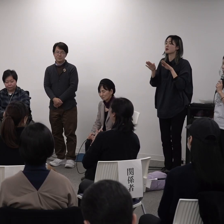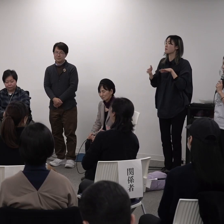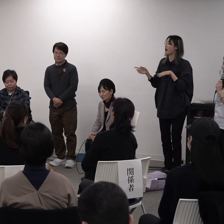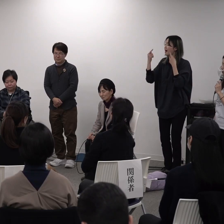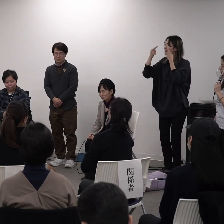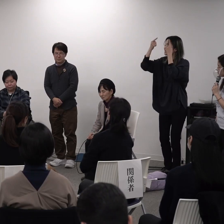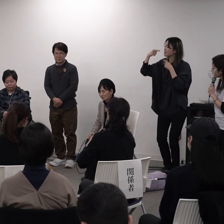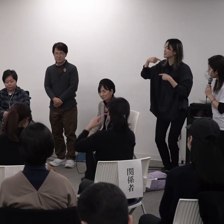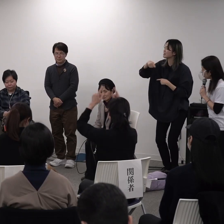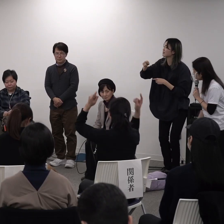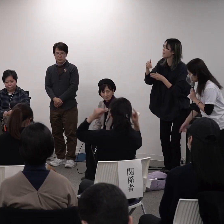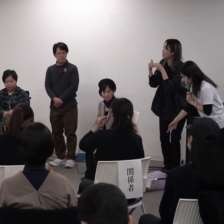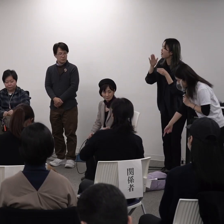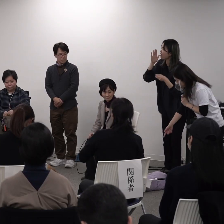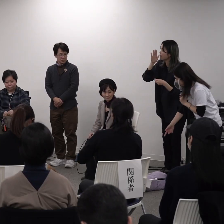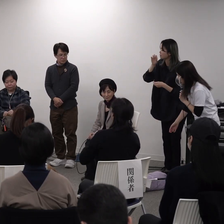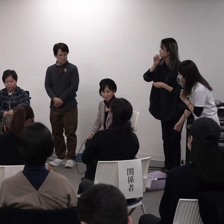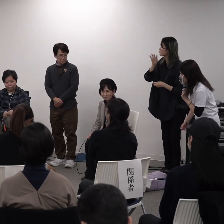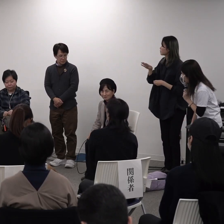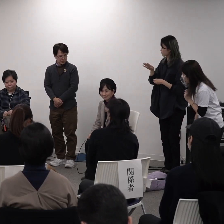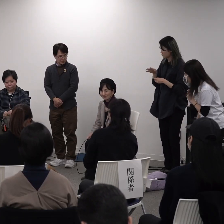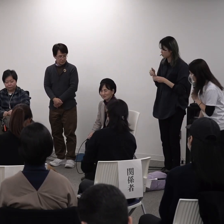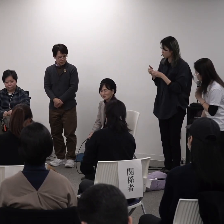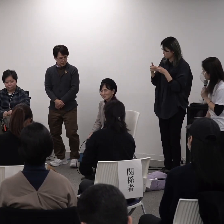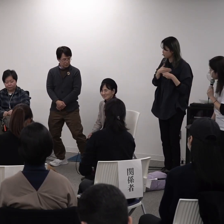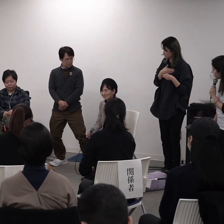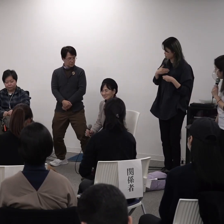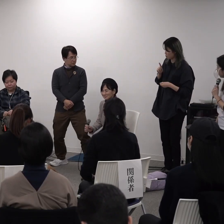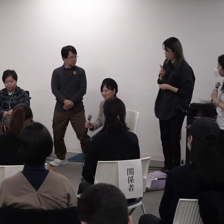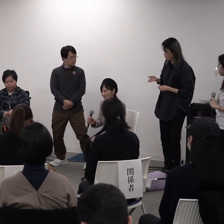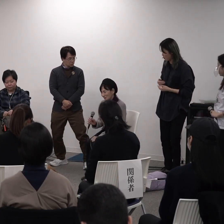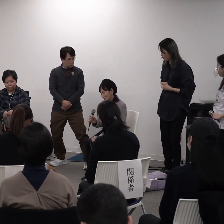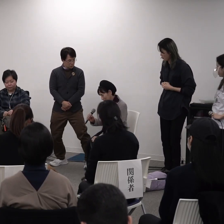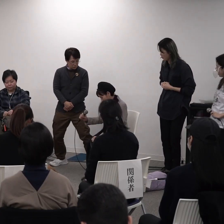橋爪）マリさん ディズニーランドまで連れてってくれますか